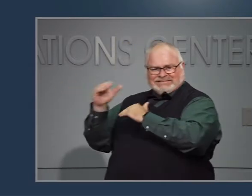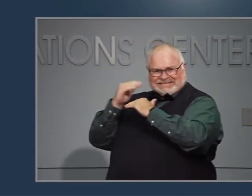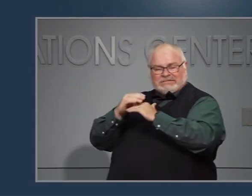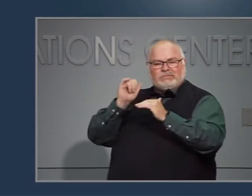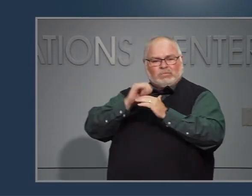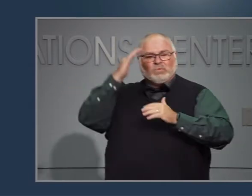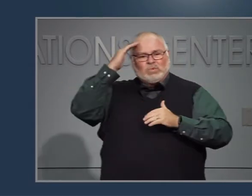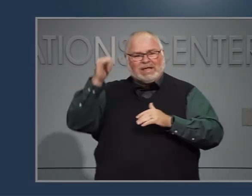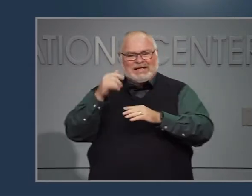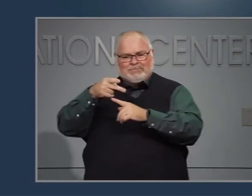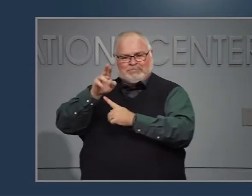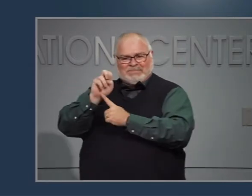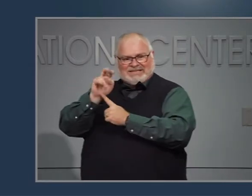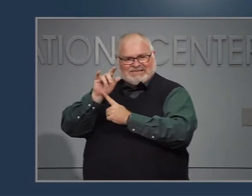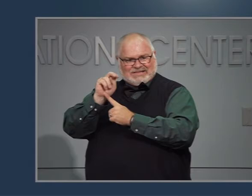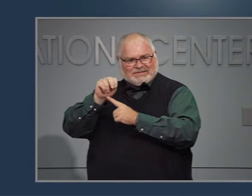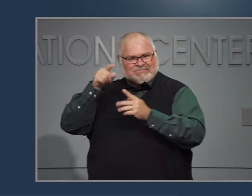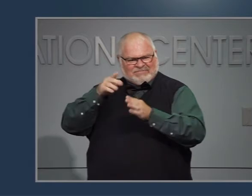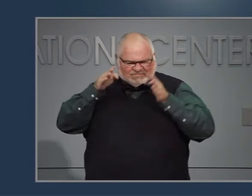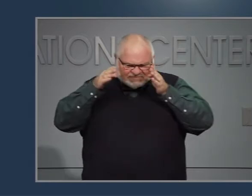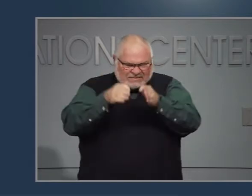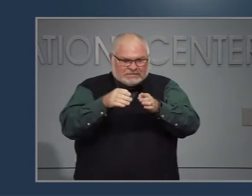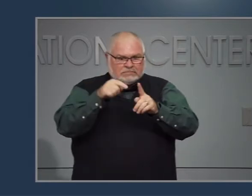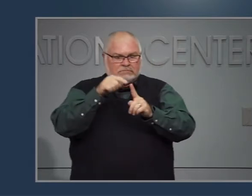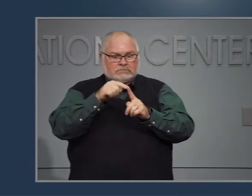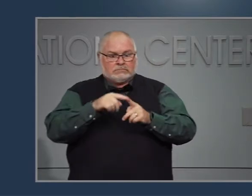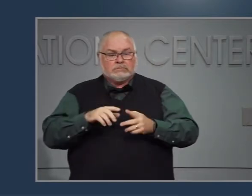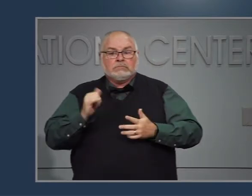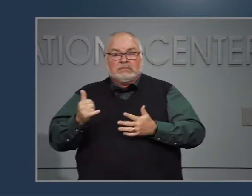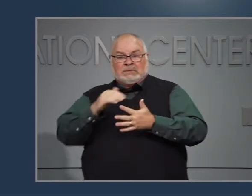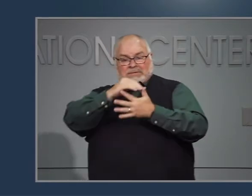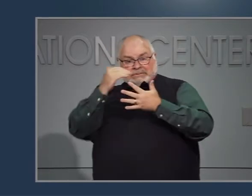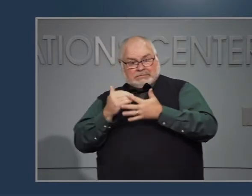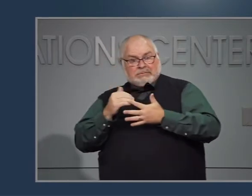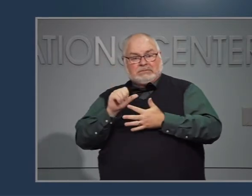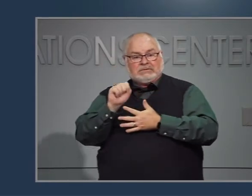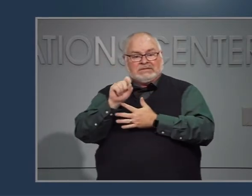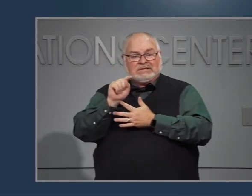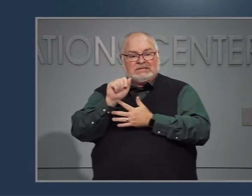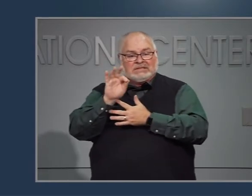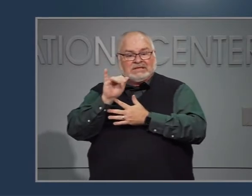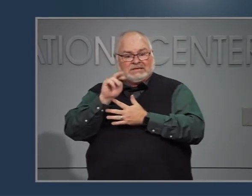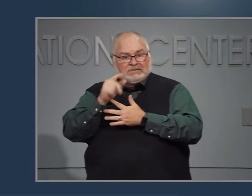sido una prioridad desde el principio para los personas que atiende a los residentes les